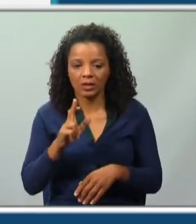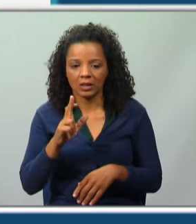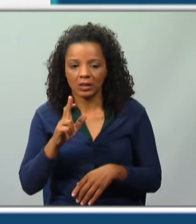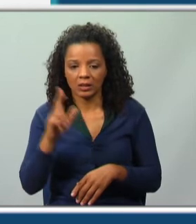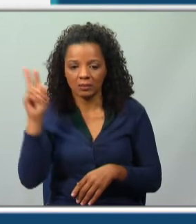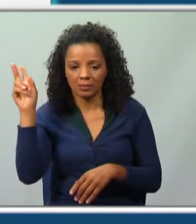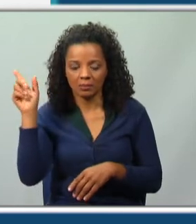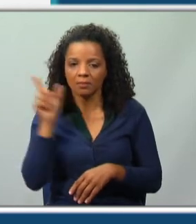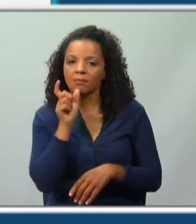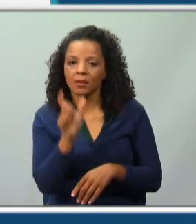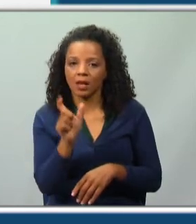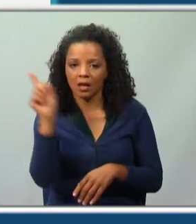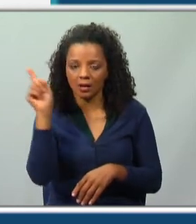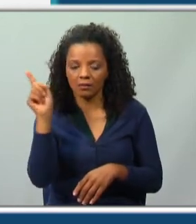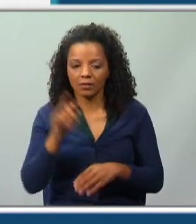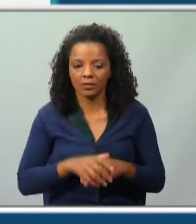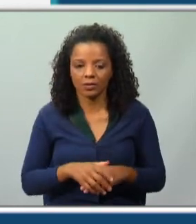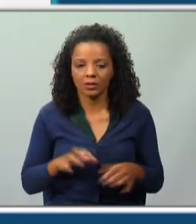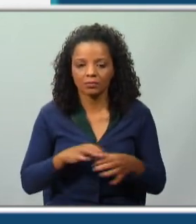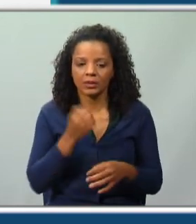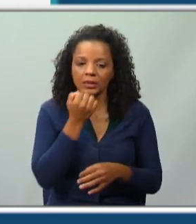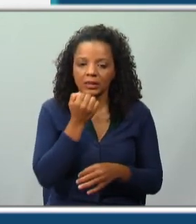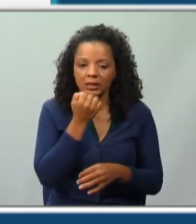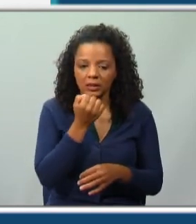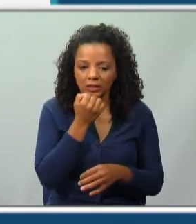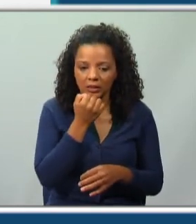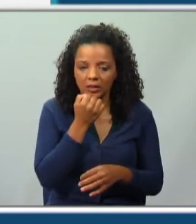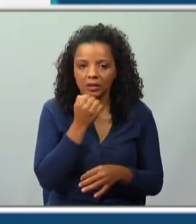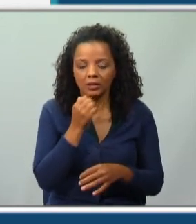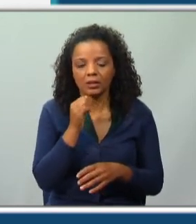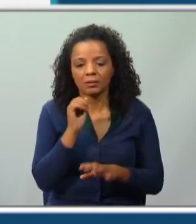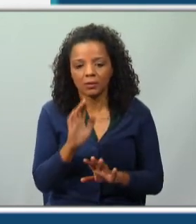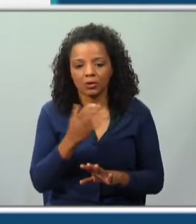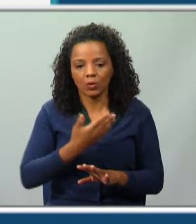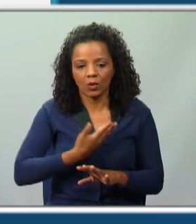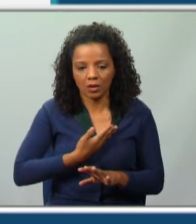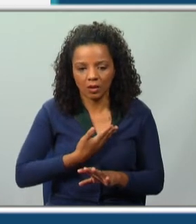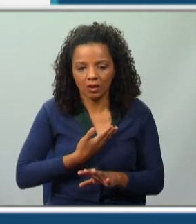ridículo são palavras da família de rir estando ainda invisível de do verbo 笑家人的話很可笑從動詞中仍然看不見